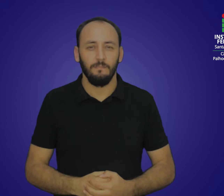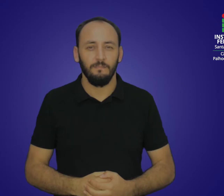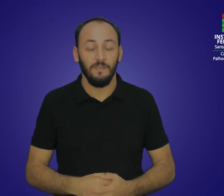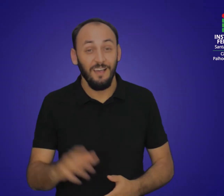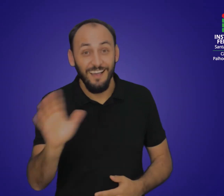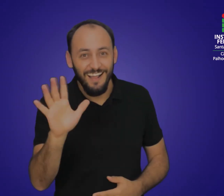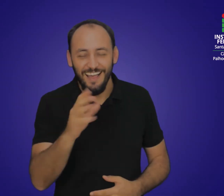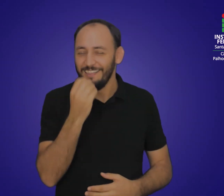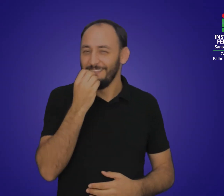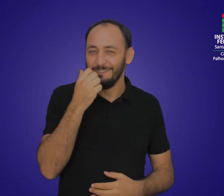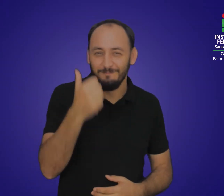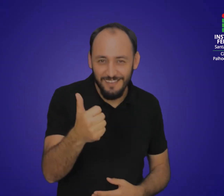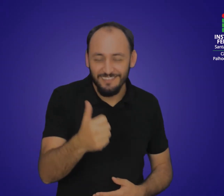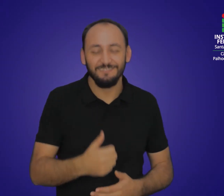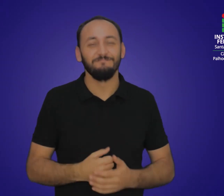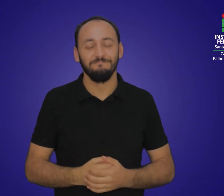Oi, tudo bem com você?